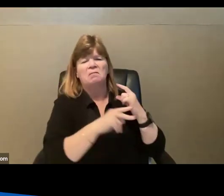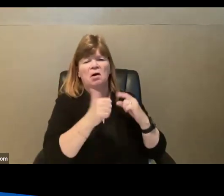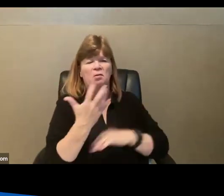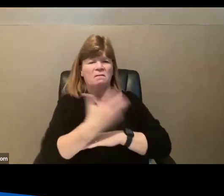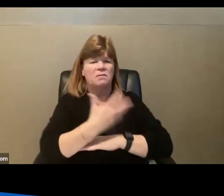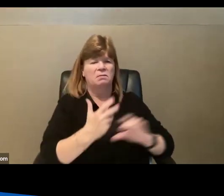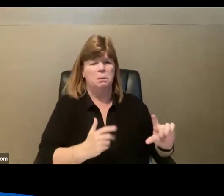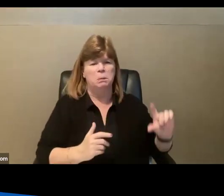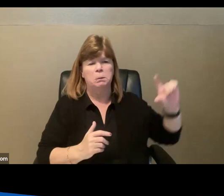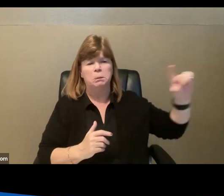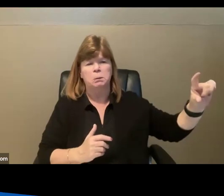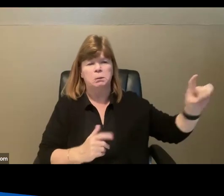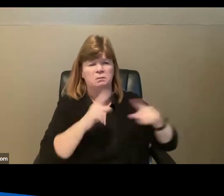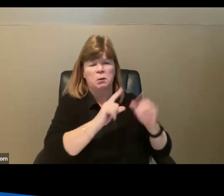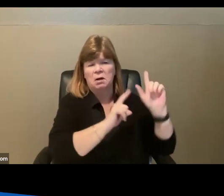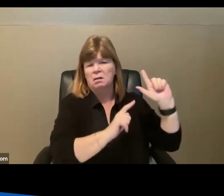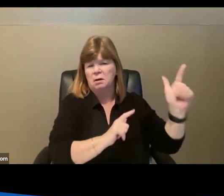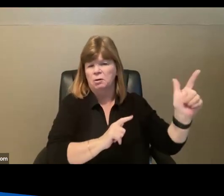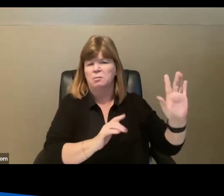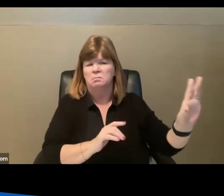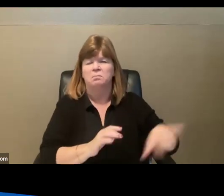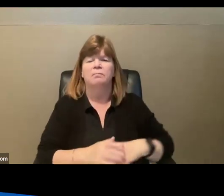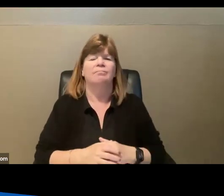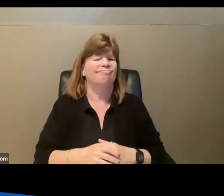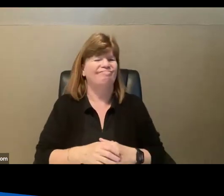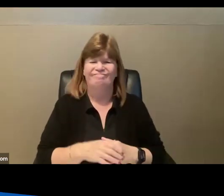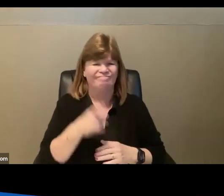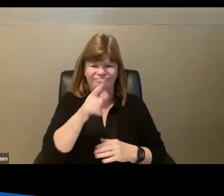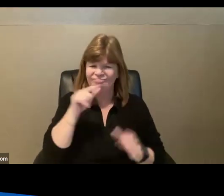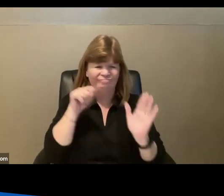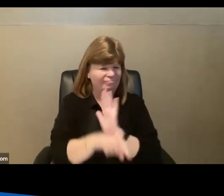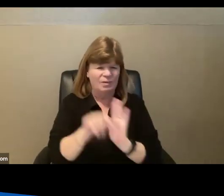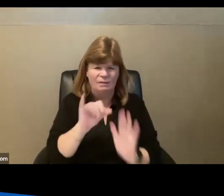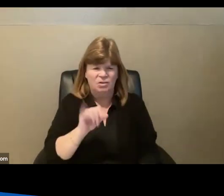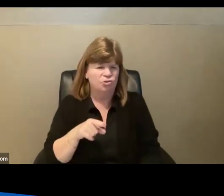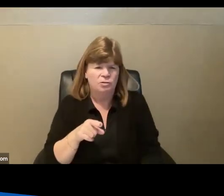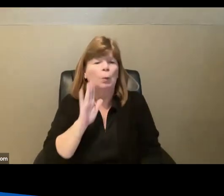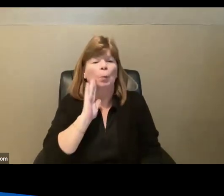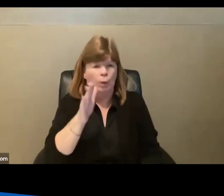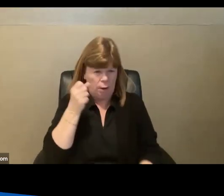de tratamiento para más adelante. No has matado tu infección, así que tendrás otra infección.